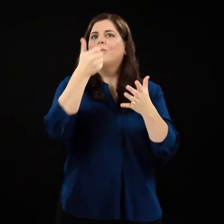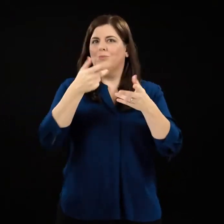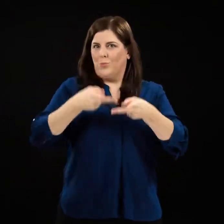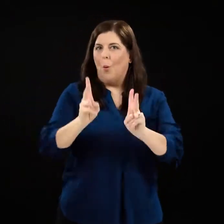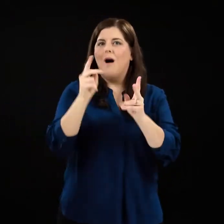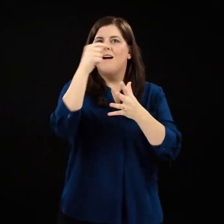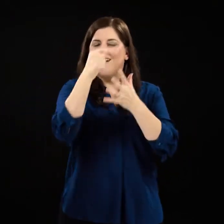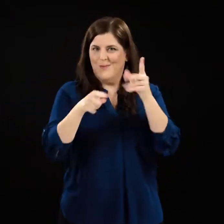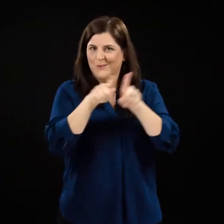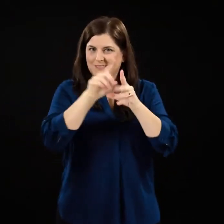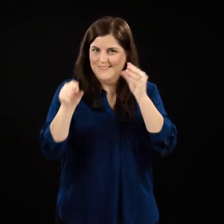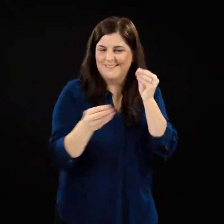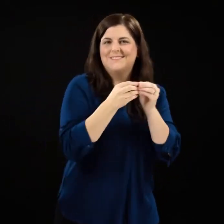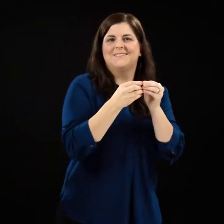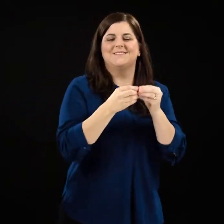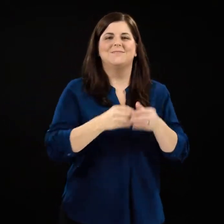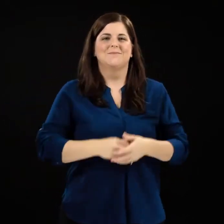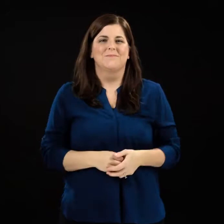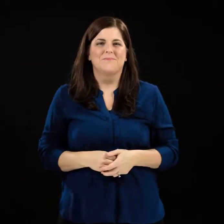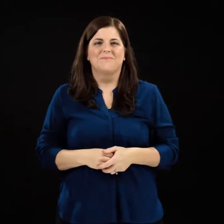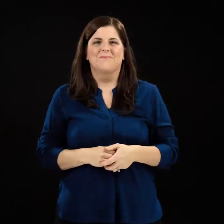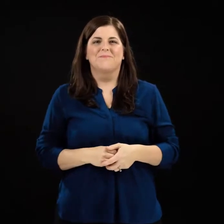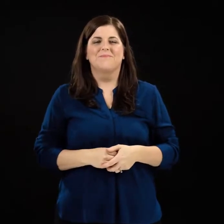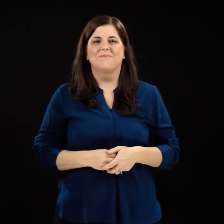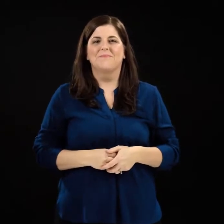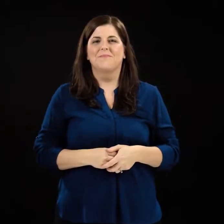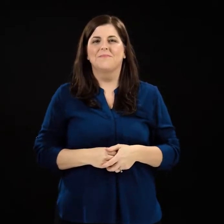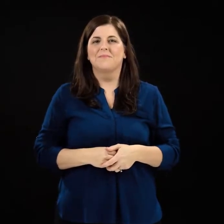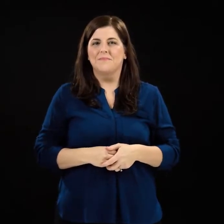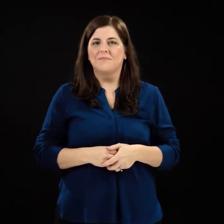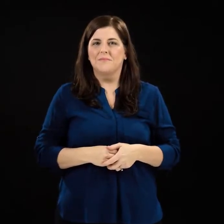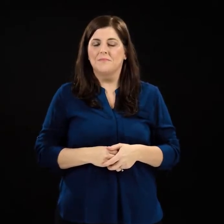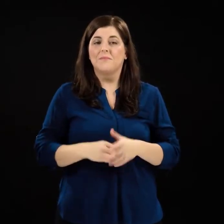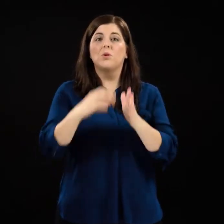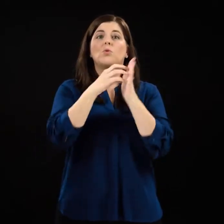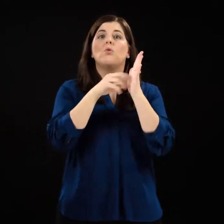sourdes, sourd cécite, malentendantes et ayant une handicapées.